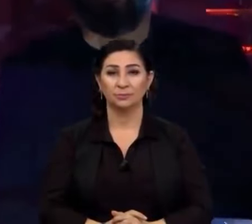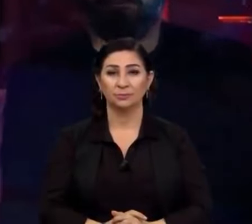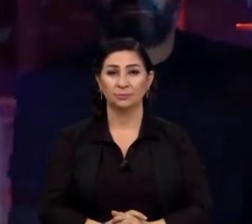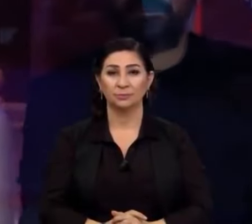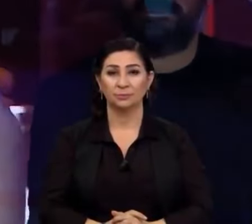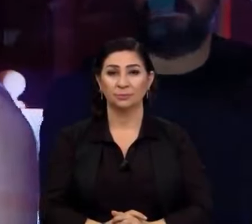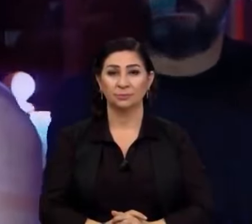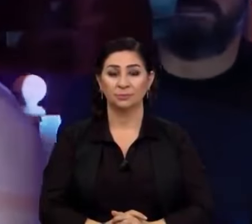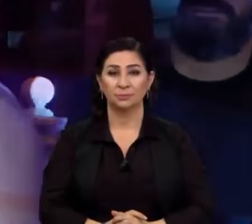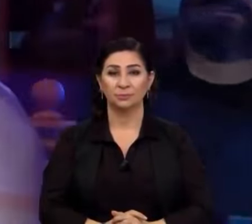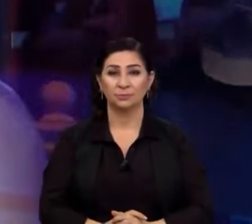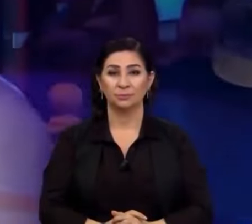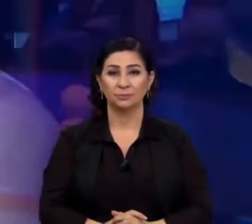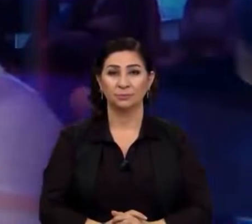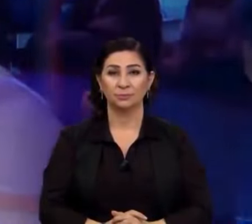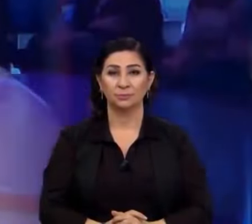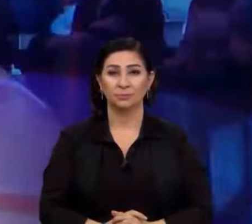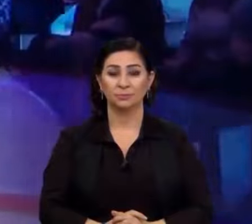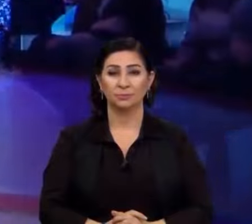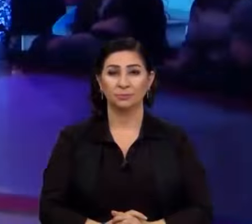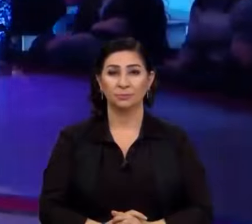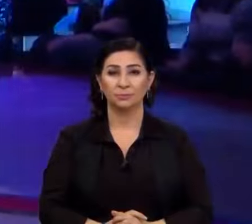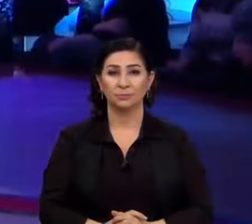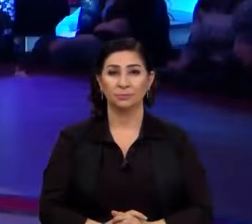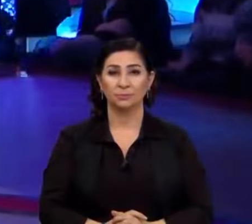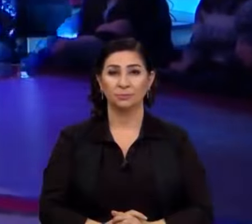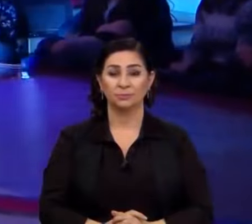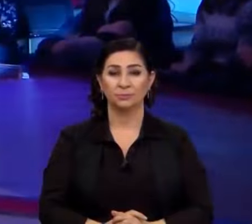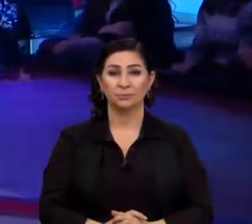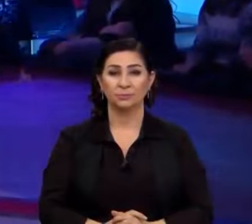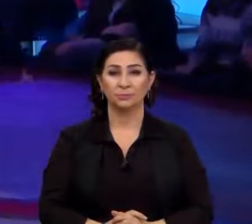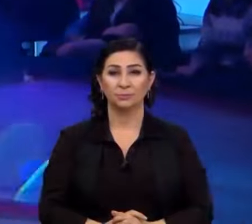tesadüfen karşılaştın